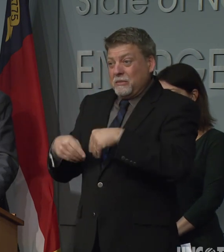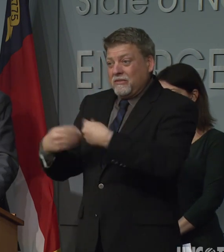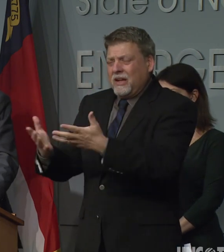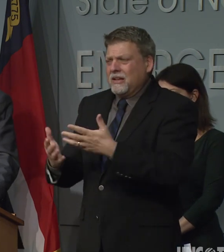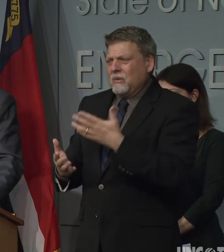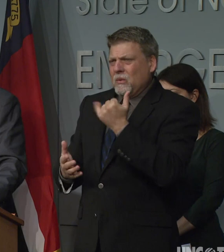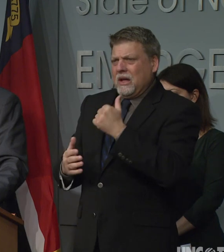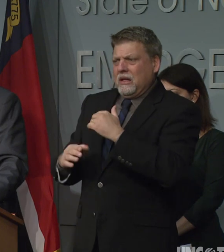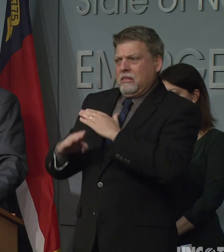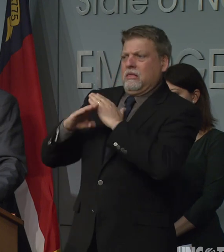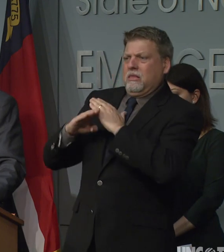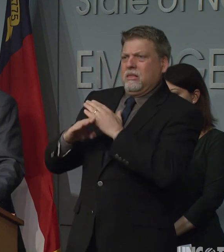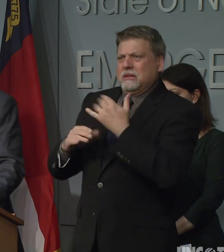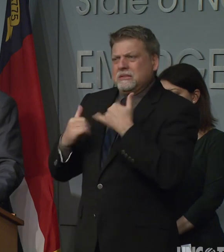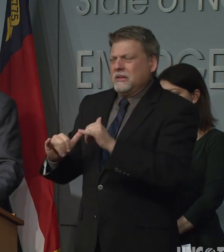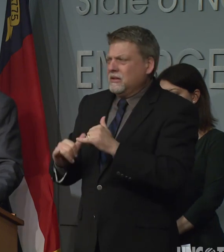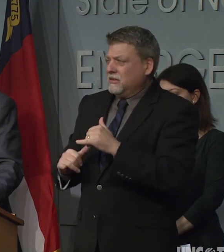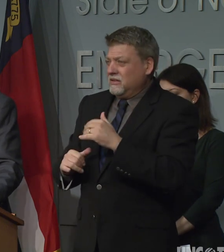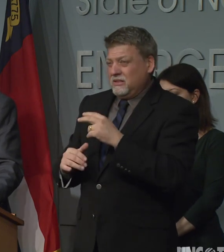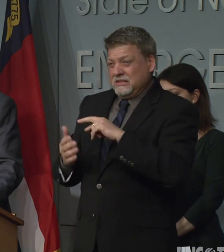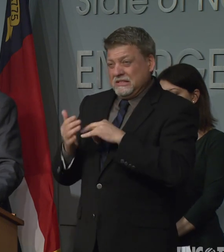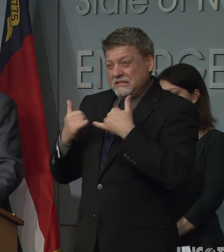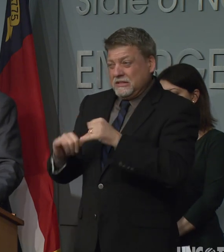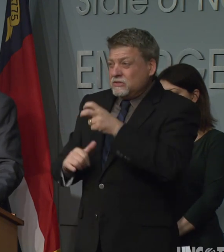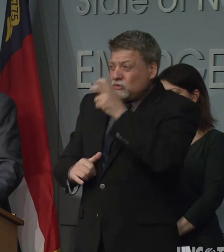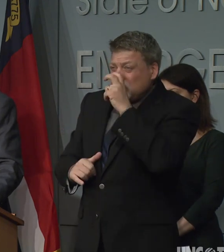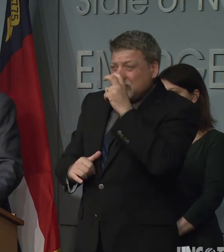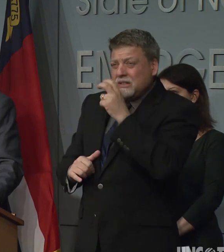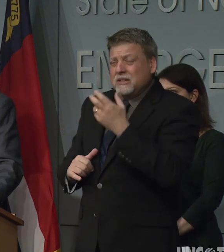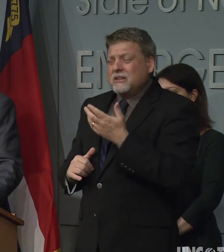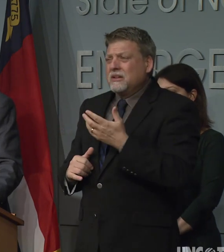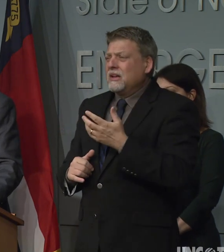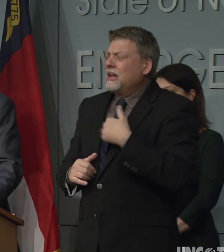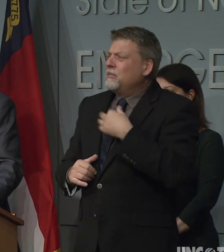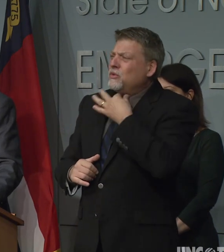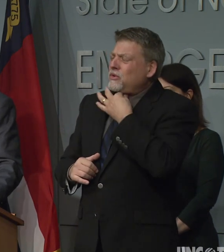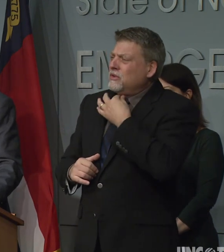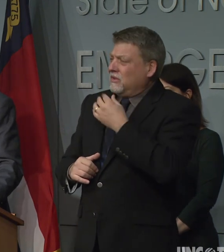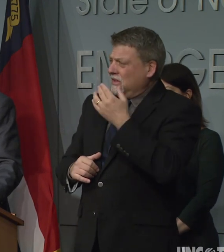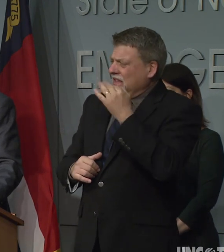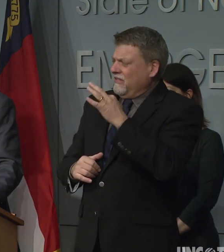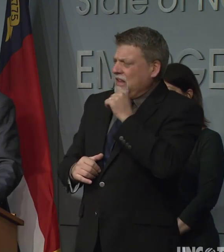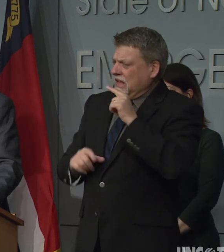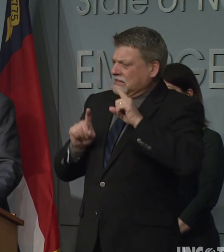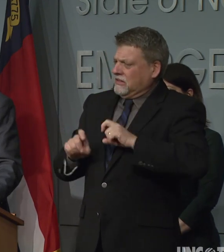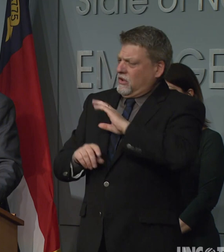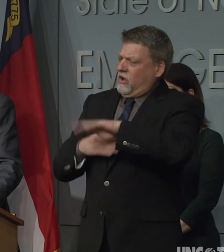ser más flexibles las entre opciones de hacer las pruebas para que la gente se puede hacer la prueba. Si alguien